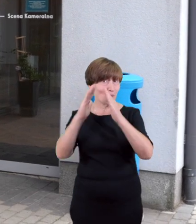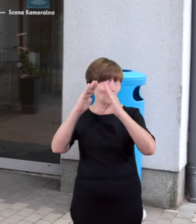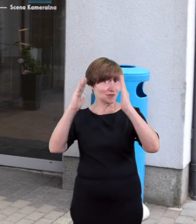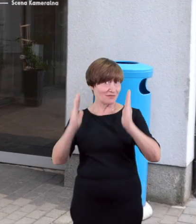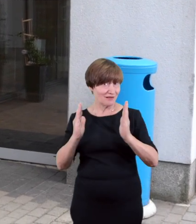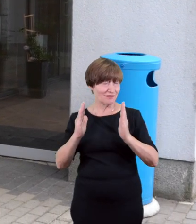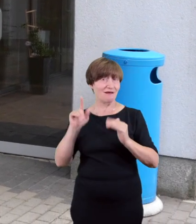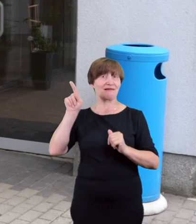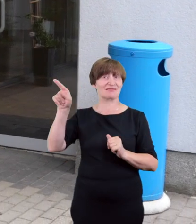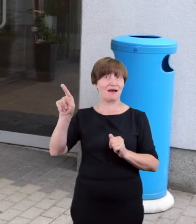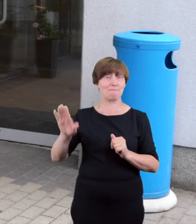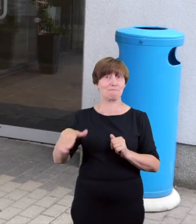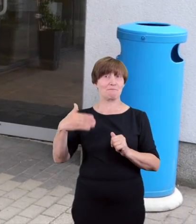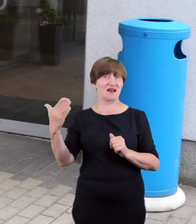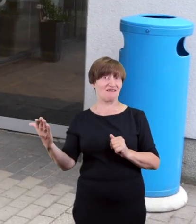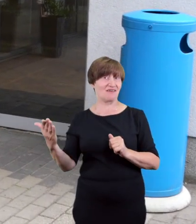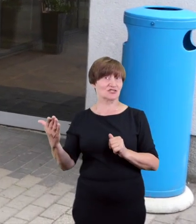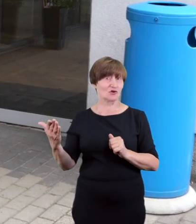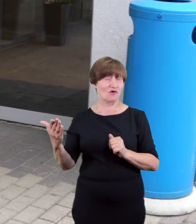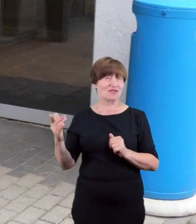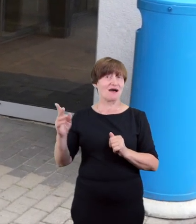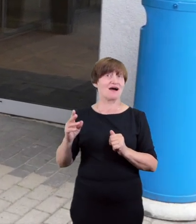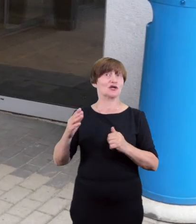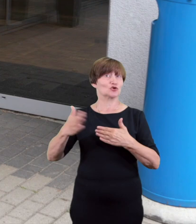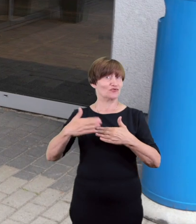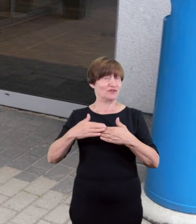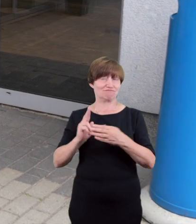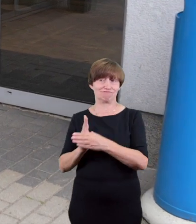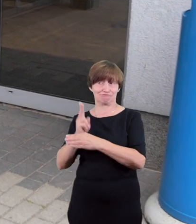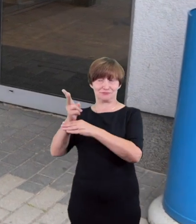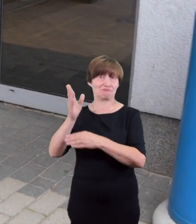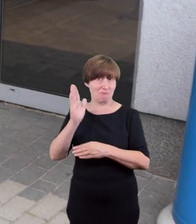będzie po naszej prawej stronie brak progów i podjazdów czyni te przestrzeń